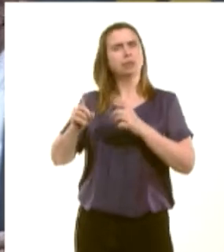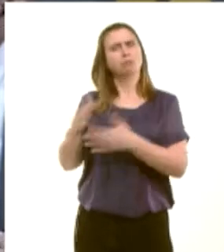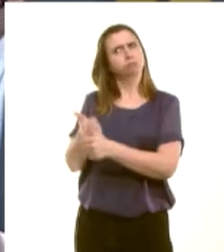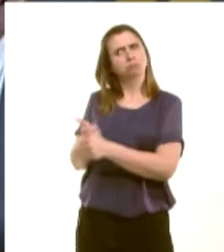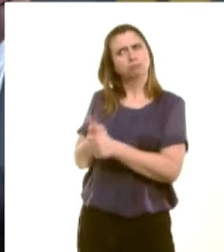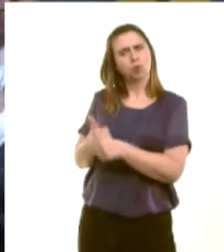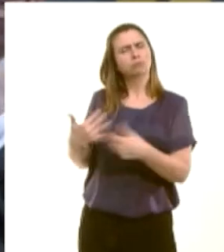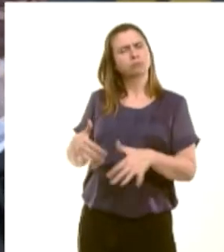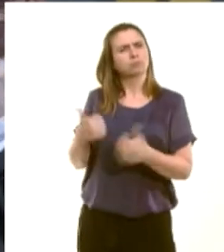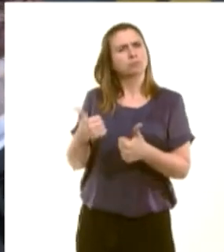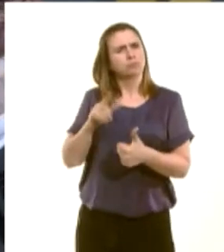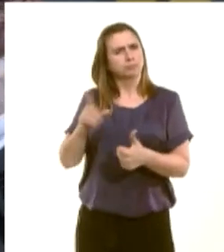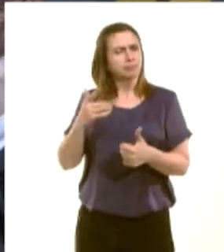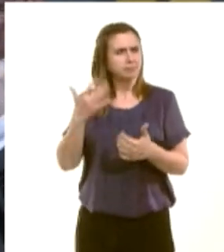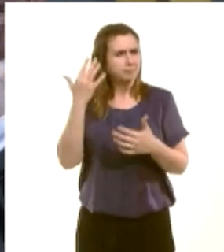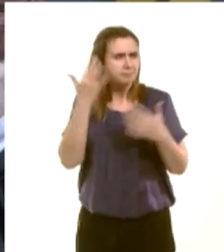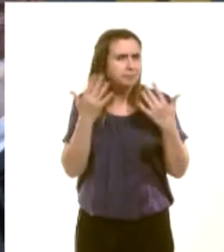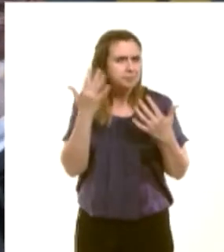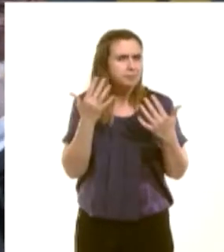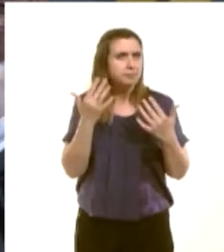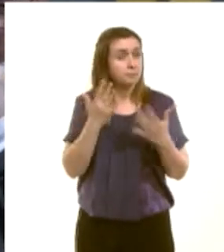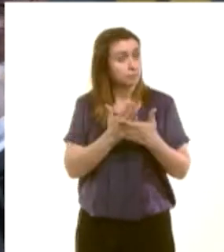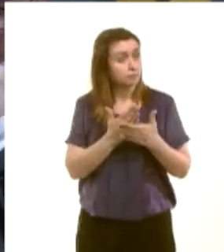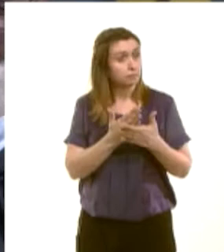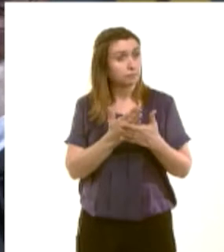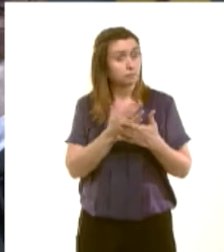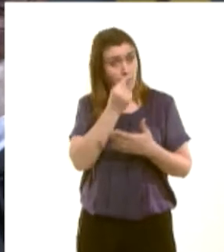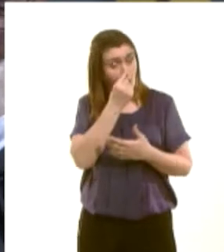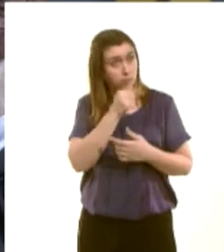hynny yng nghyd-destun economaidd y gorllewin a chyd-destun trafnidiaeth genedlaethol? Carwyn Jones: Rwyín gwybod bod y Gweinidog wedi bod yn gefnogol oír egwyddor. Fel y